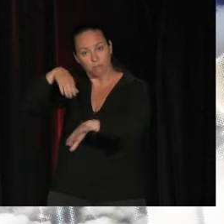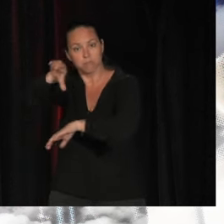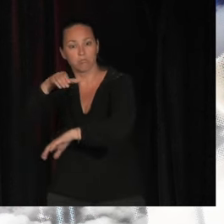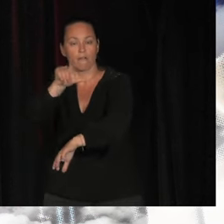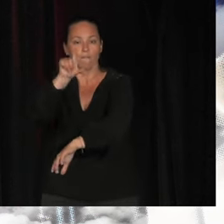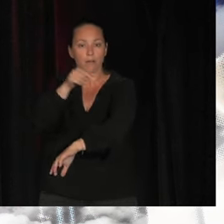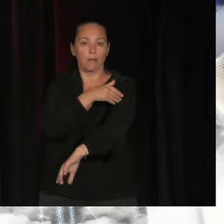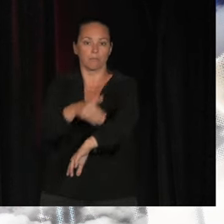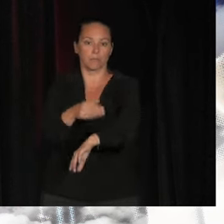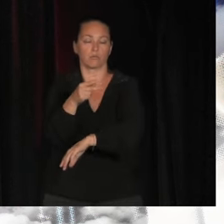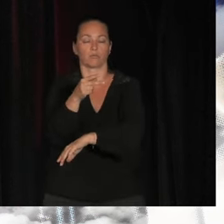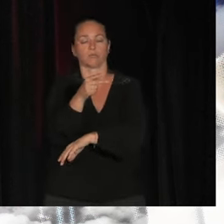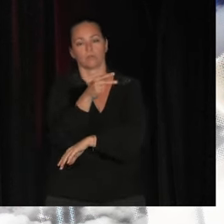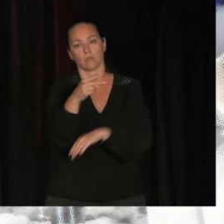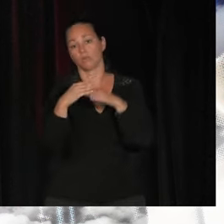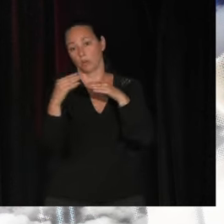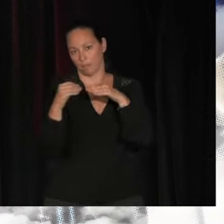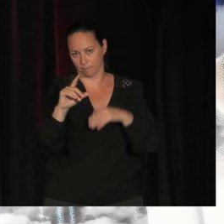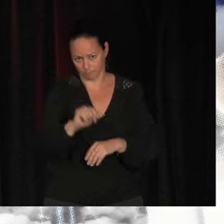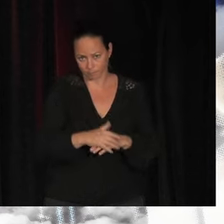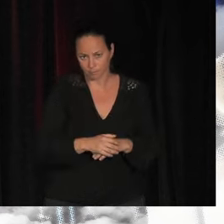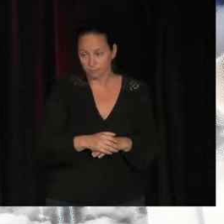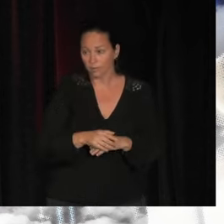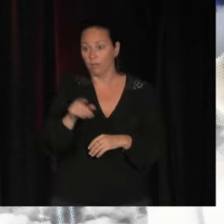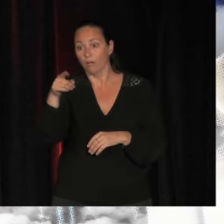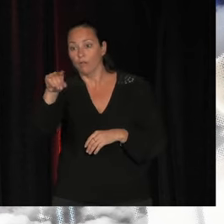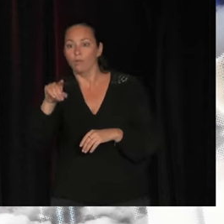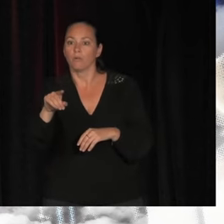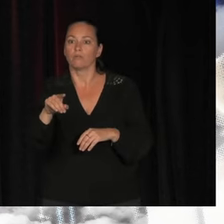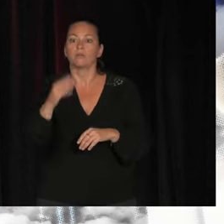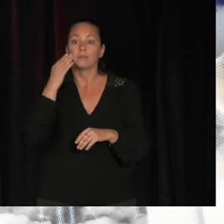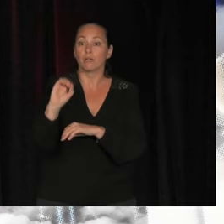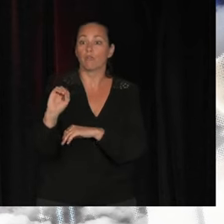Donc ce n'était pas : "Toi, vous jouez." Vous, le public, vous étiez très fort à Overwatch avec vos cinq copains